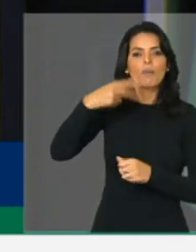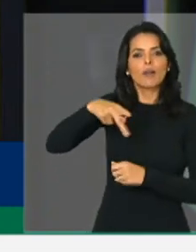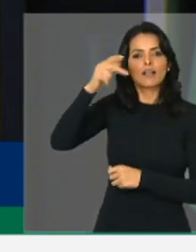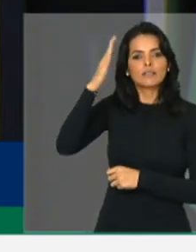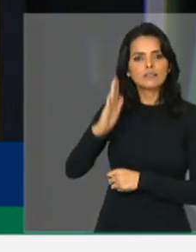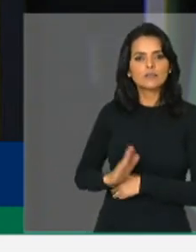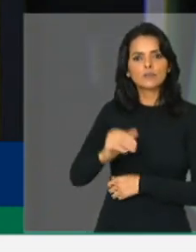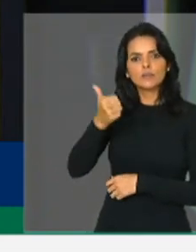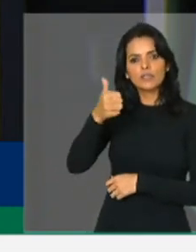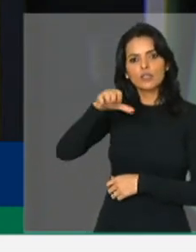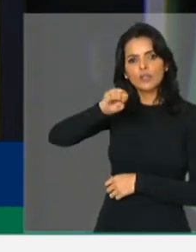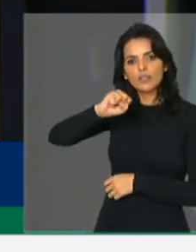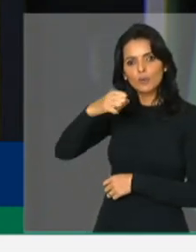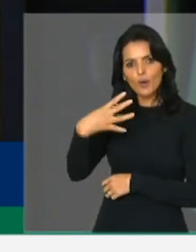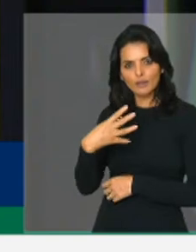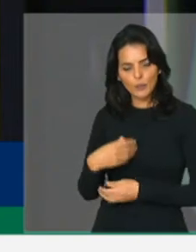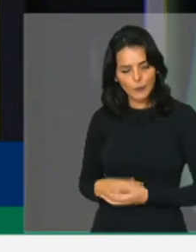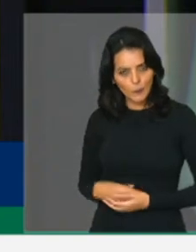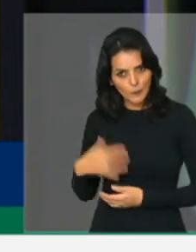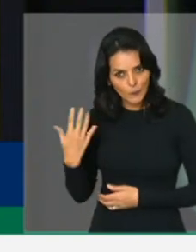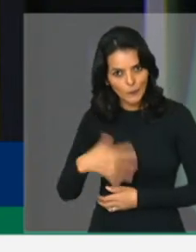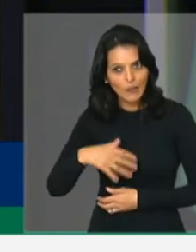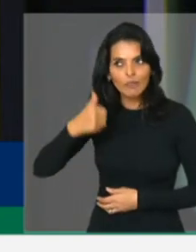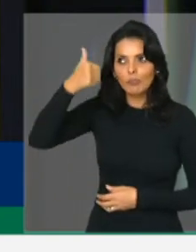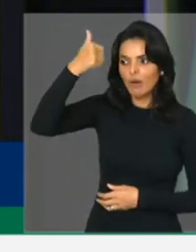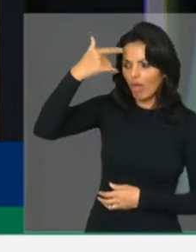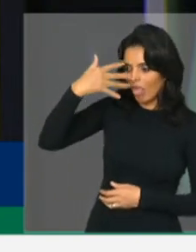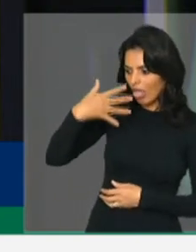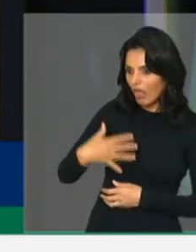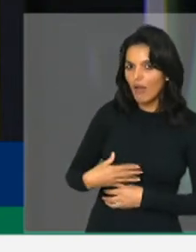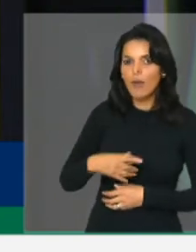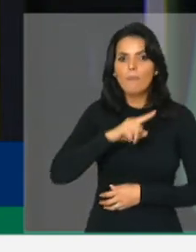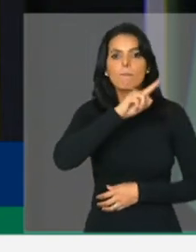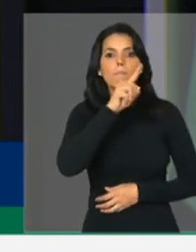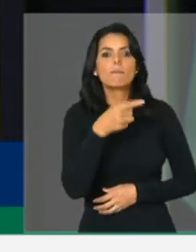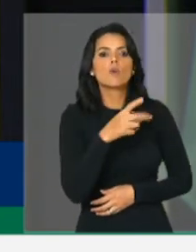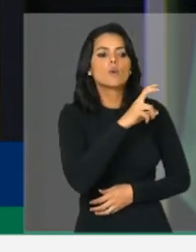ACESSÓRIAS DO GOVERNO. NOTA FISCAL, BLOCO K, SUBSTITUIÇÃO TRIBUTÁRIA, DIFERENCIAL DE ALÍQUOTA. O